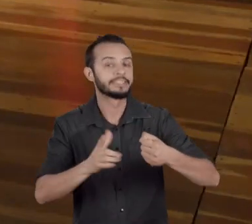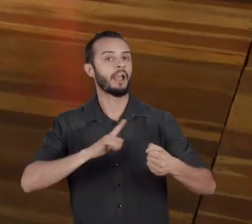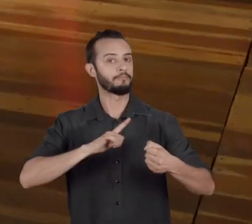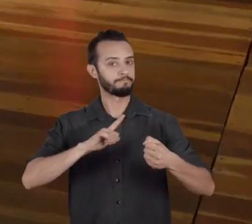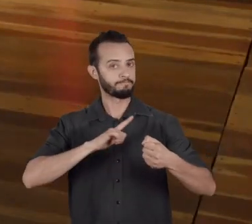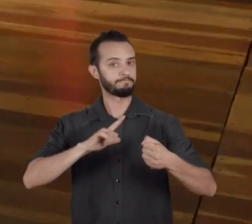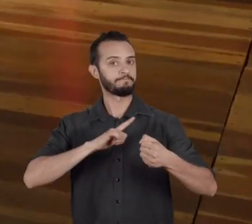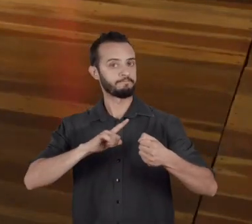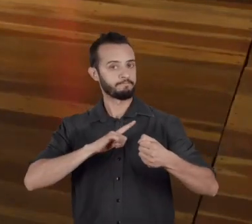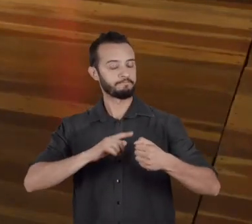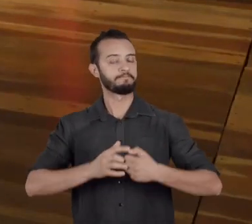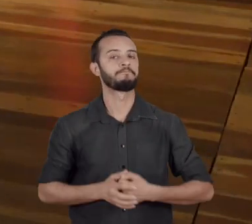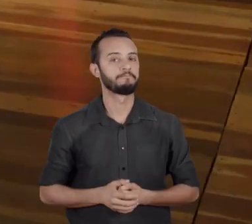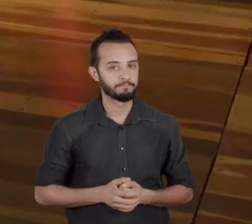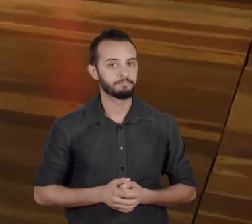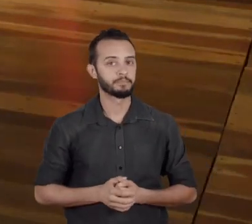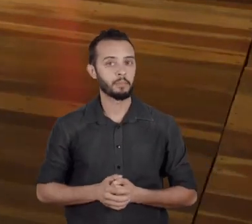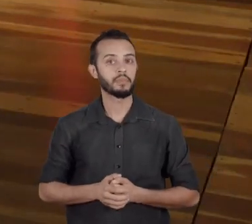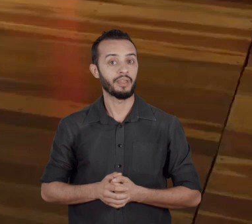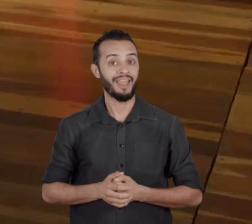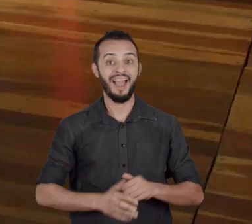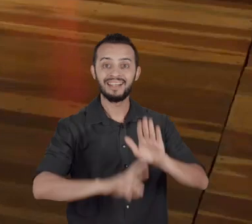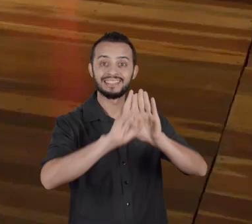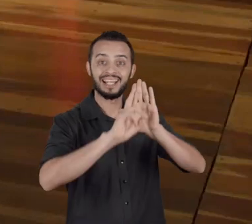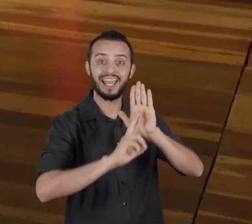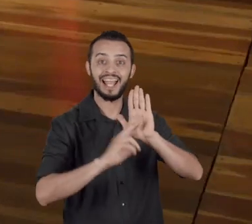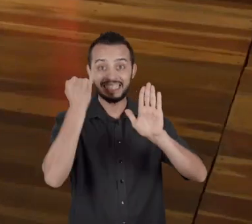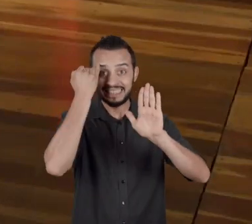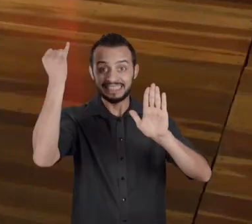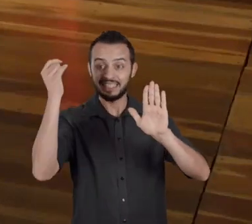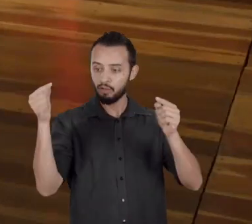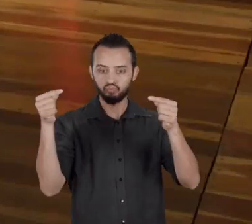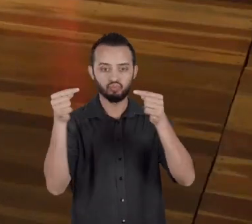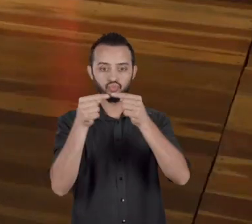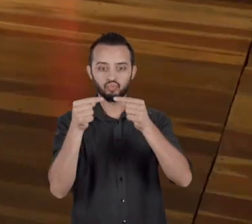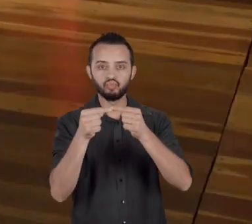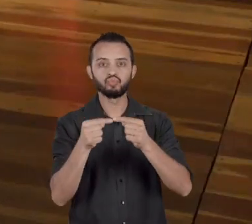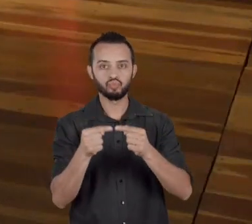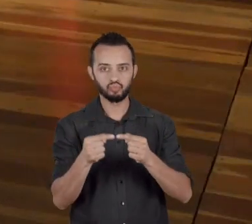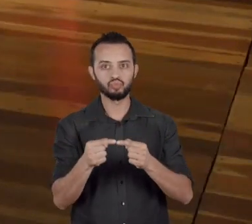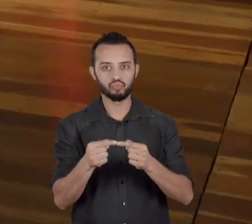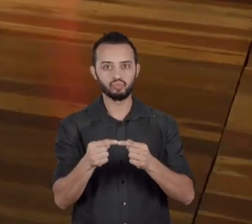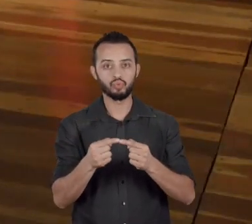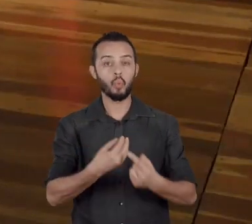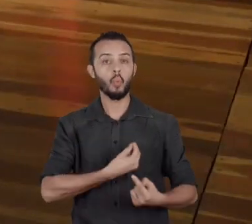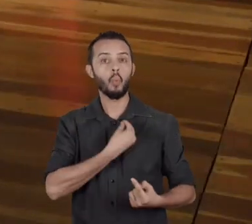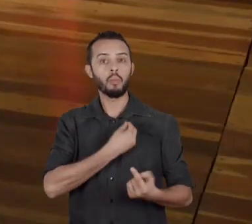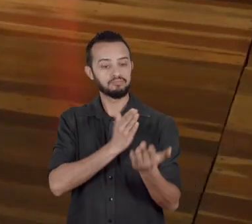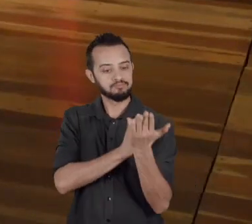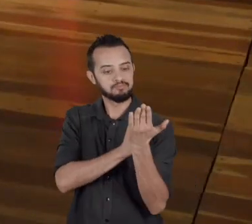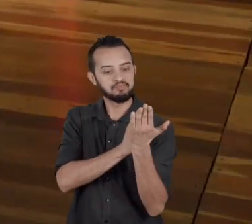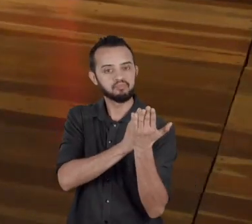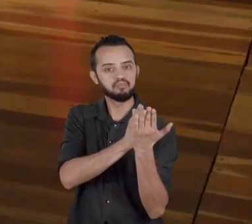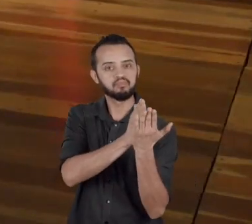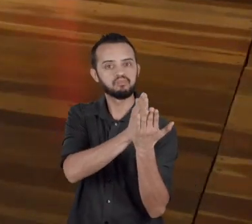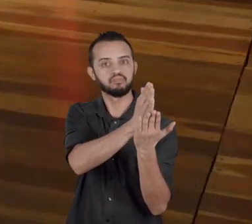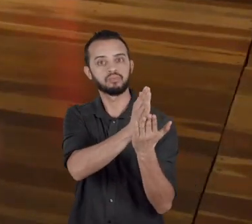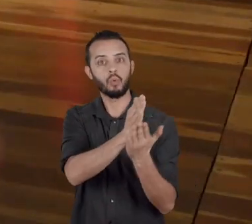que é: os ideais de condutas, porque afinal de contas, nós estamos falando de como as pessoas internalizam ideais